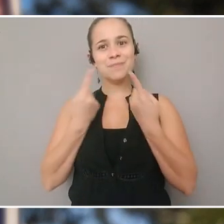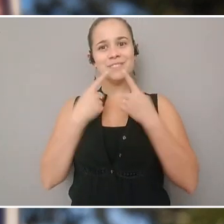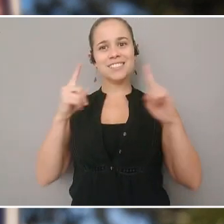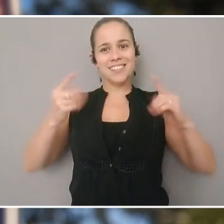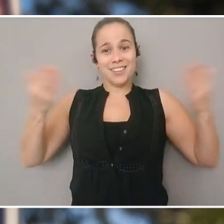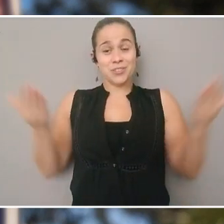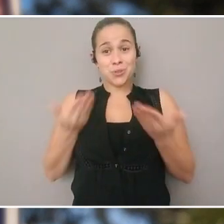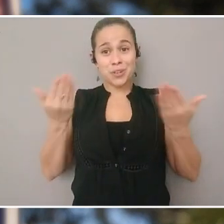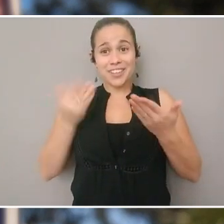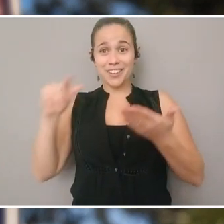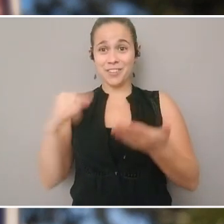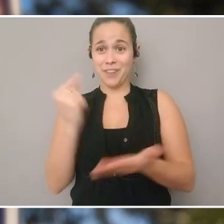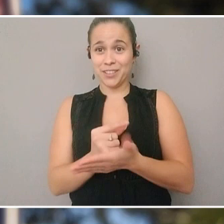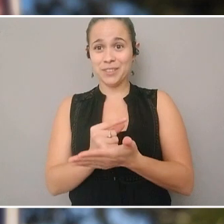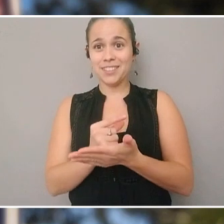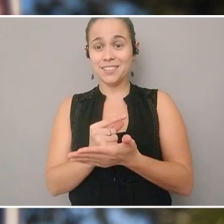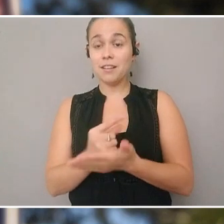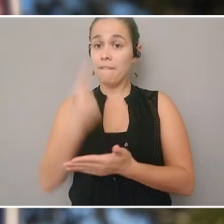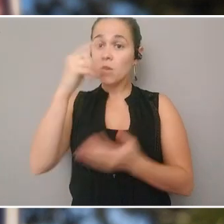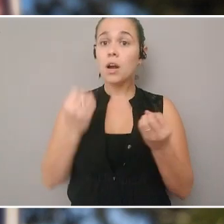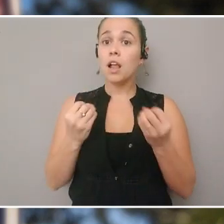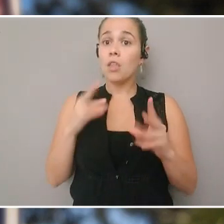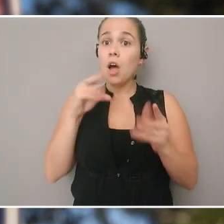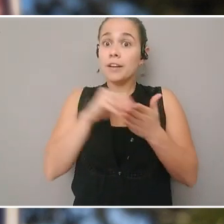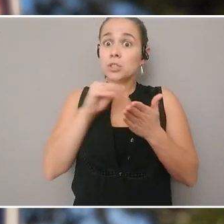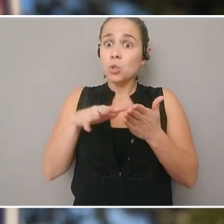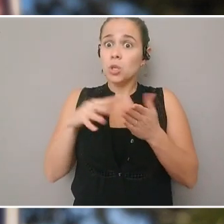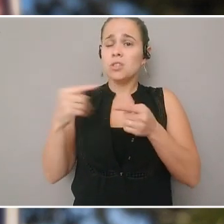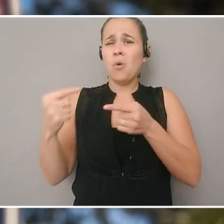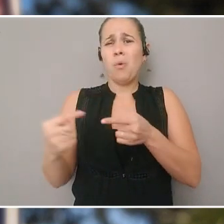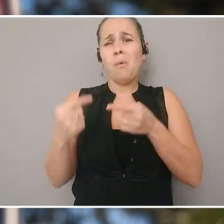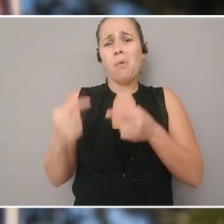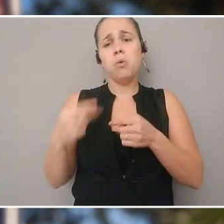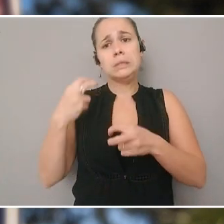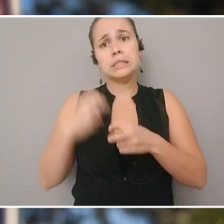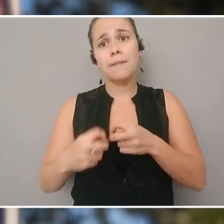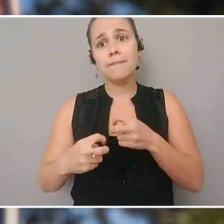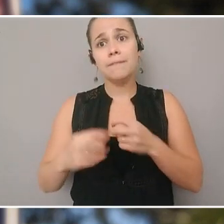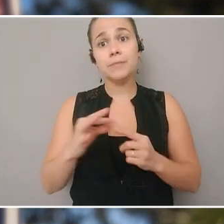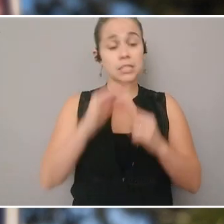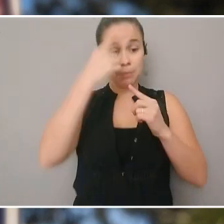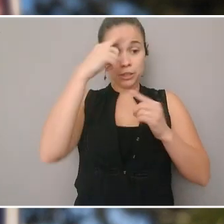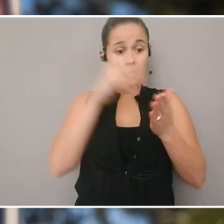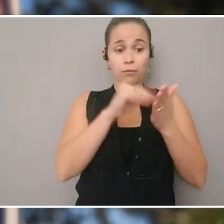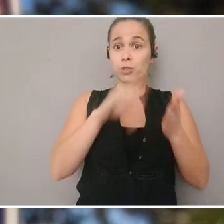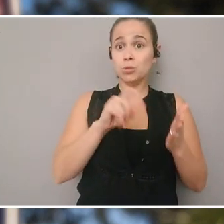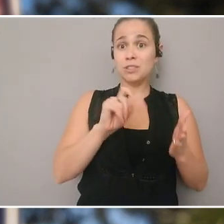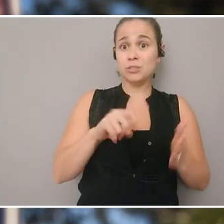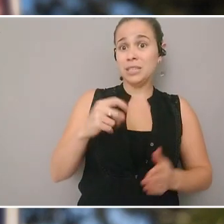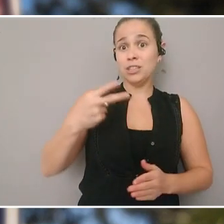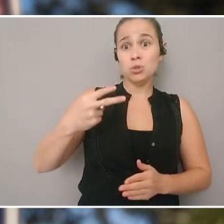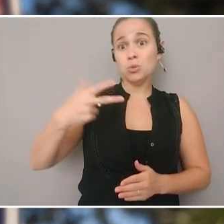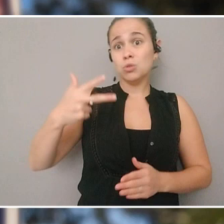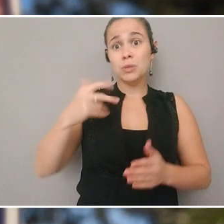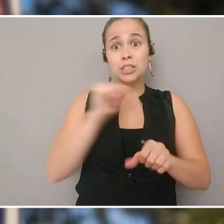Para muchos estudiantes esto es difícil especialmente a aquellos estudiantes que tienen